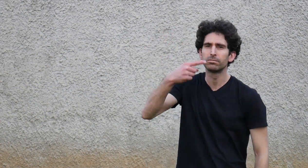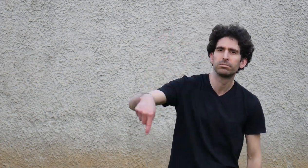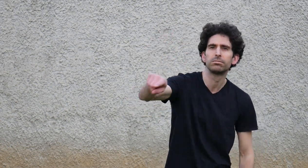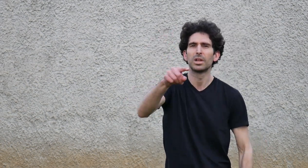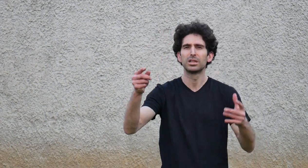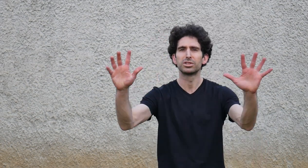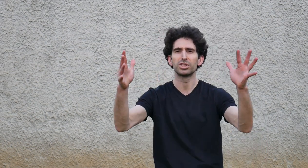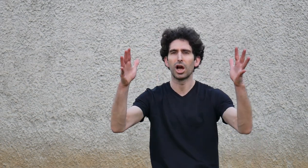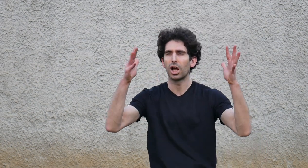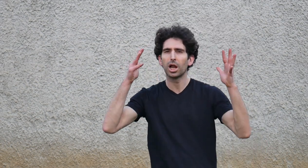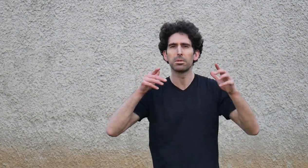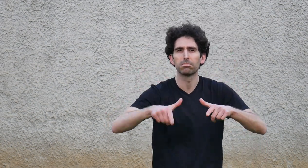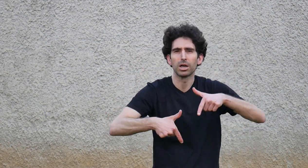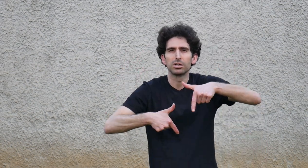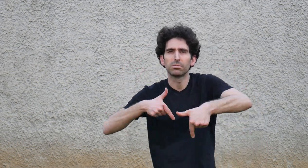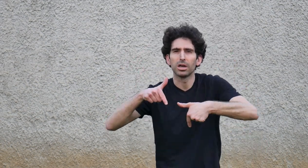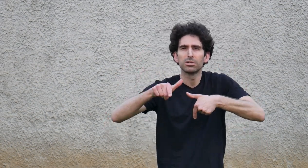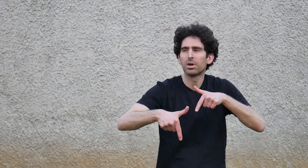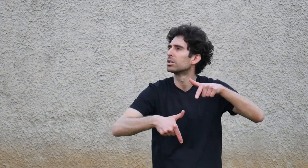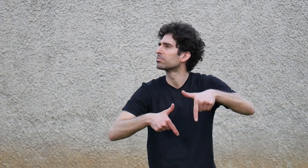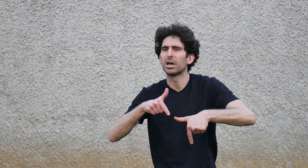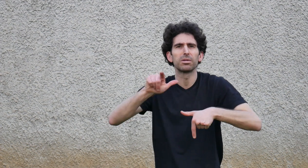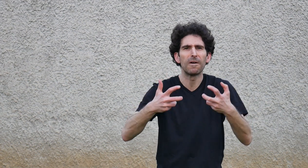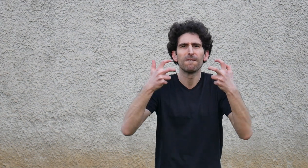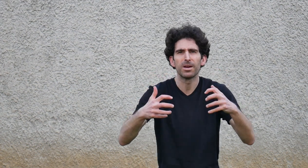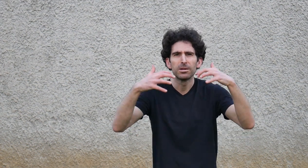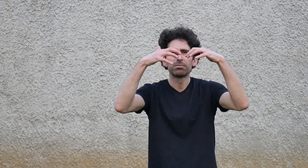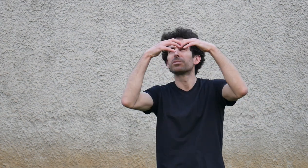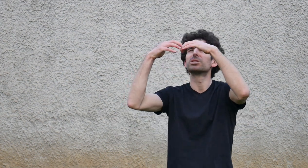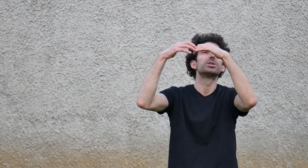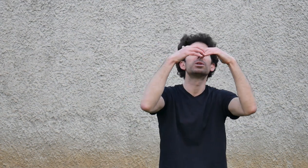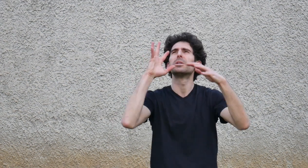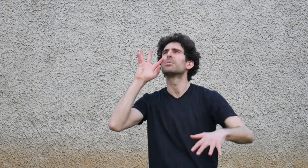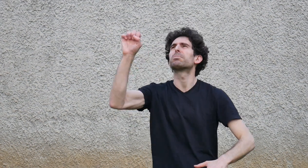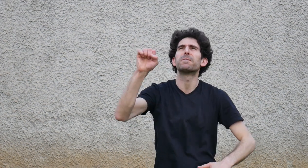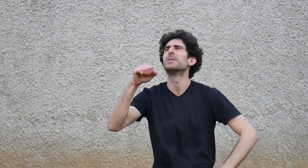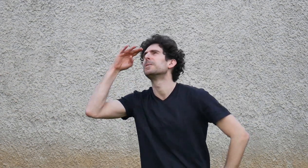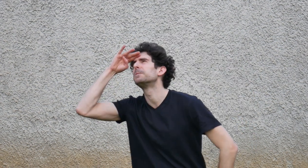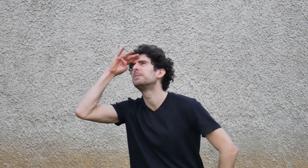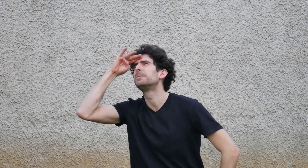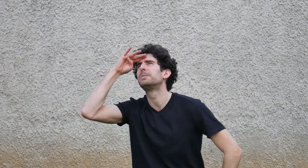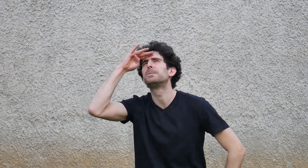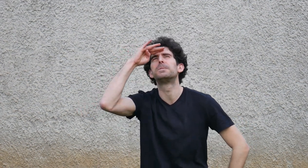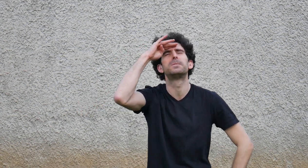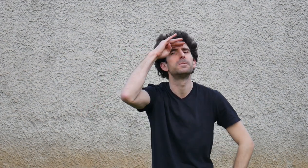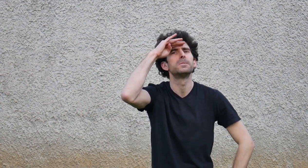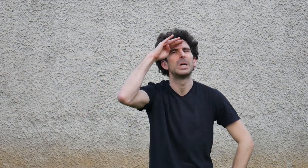Au cas où vous marcherez dans la jungle en essayant d'apercevoir un paresseux,